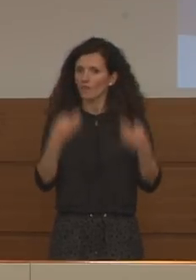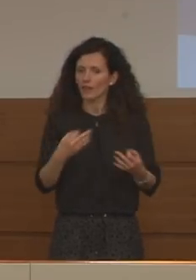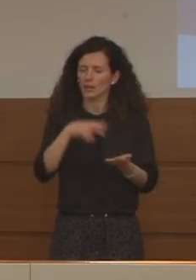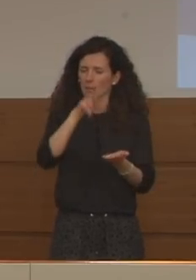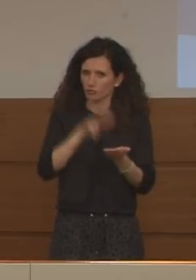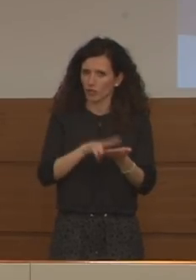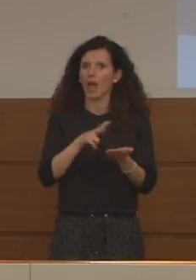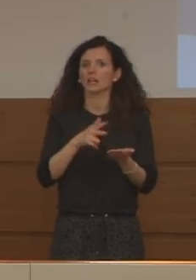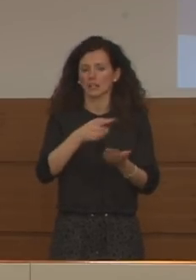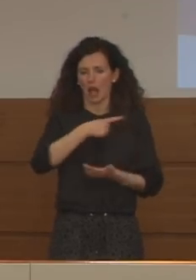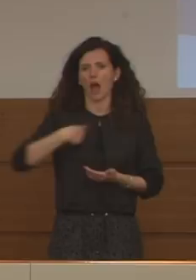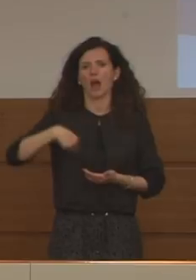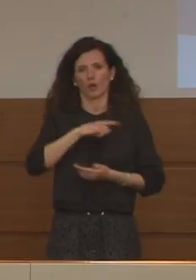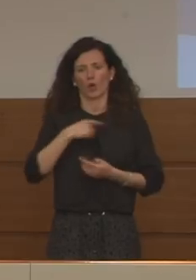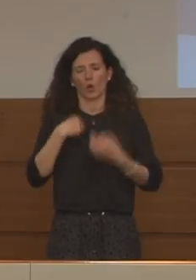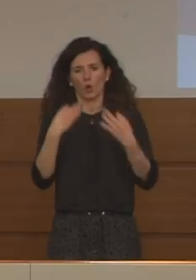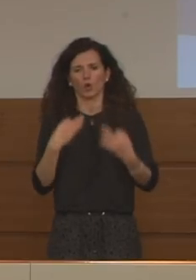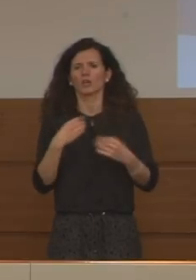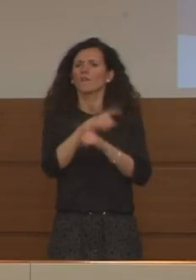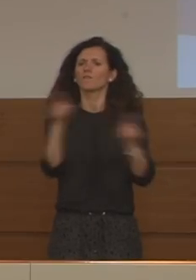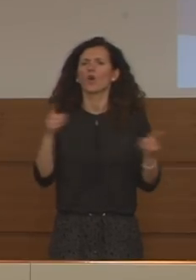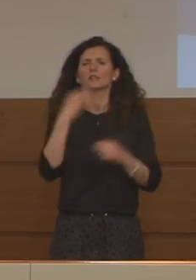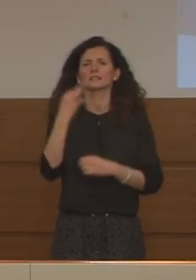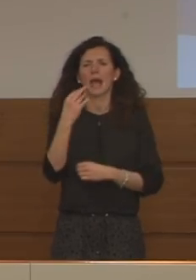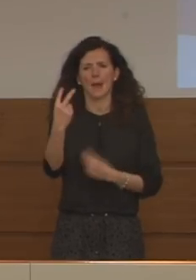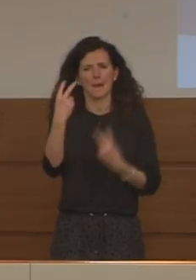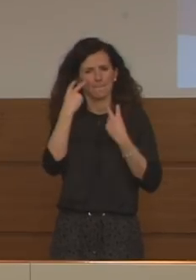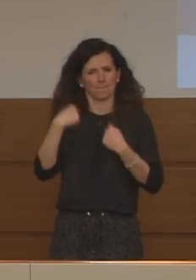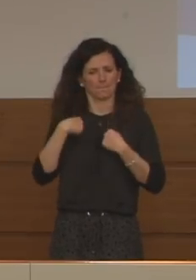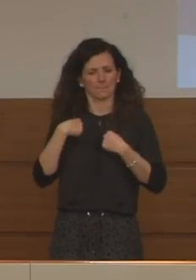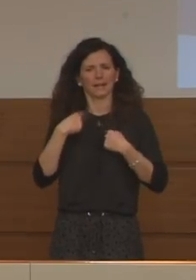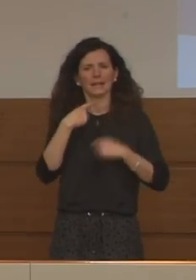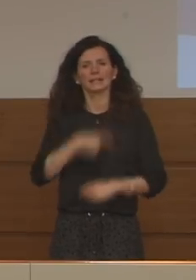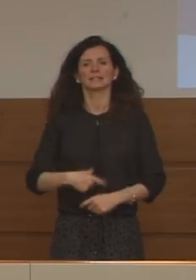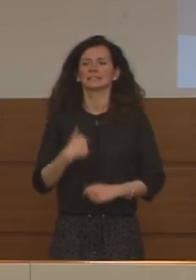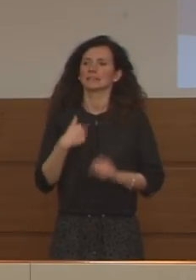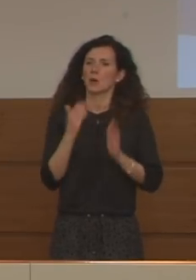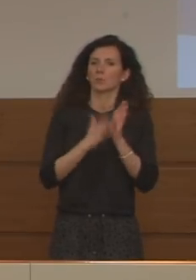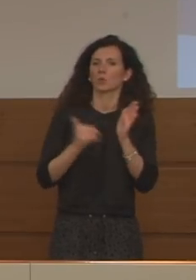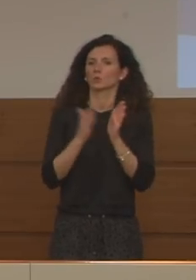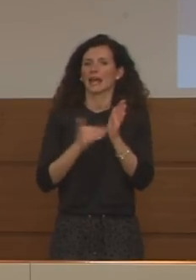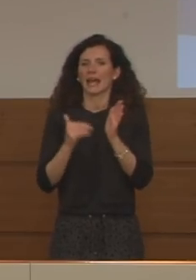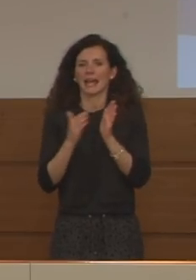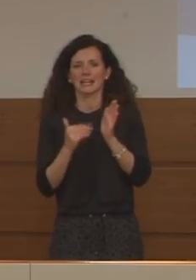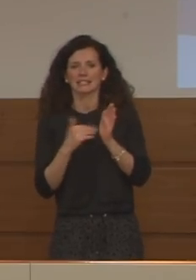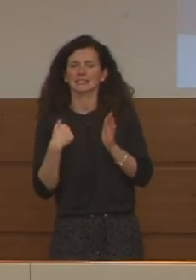sentito molto prudente, guardo ovviamente con attenzione e con favore a questa